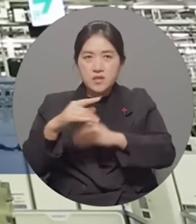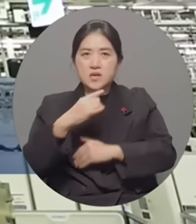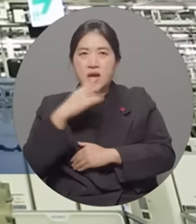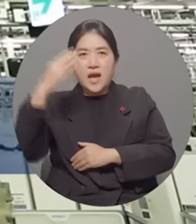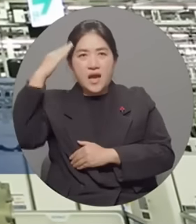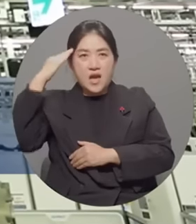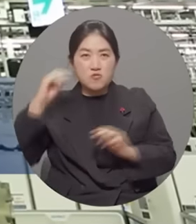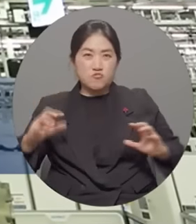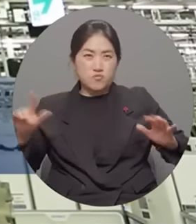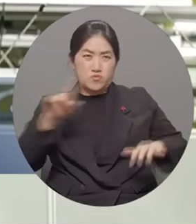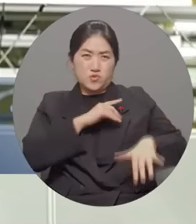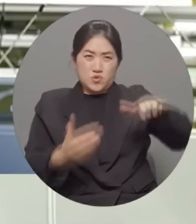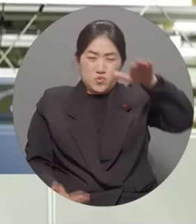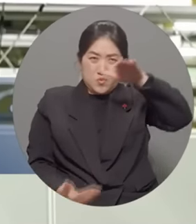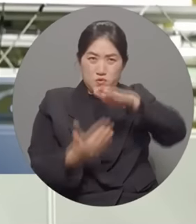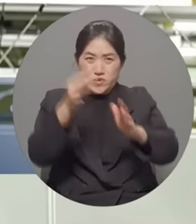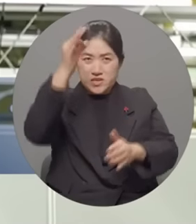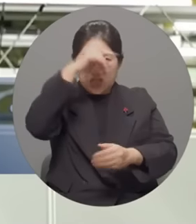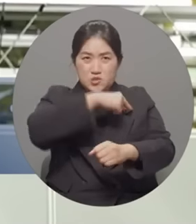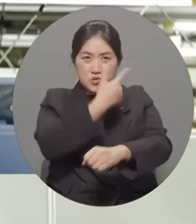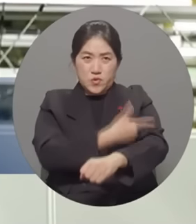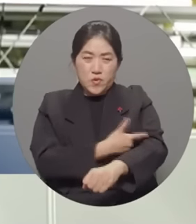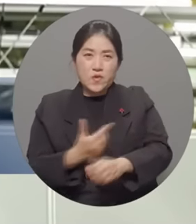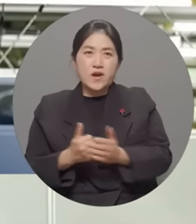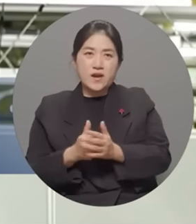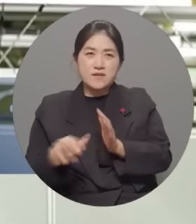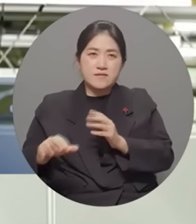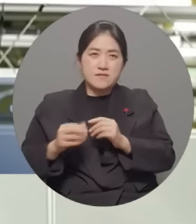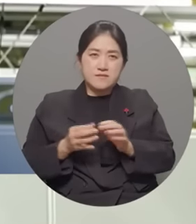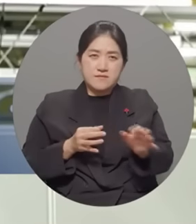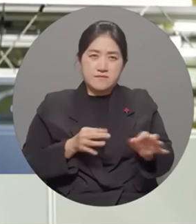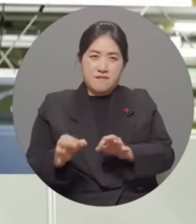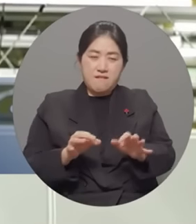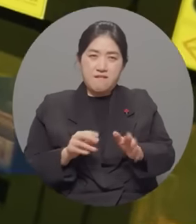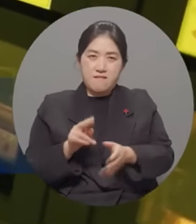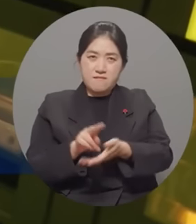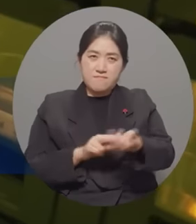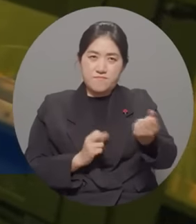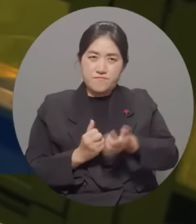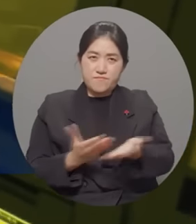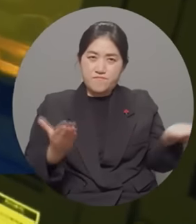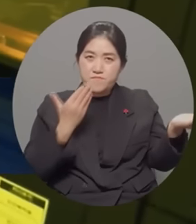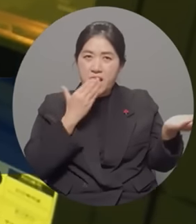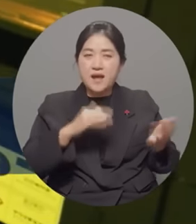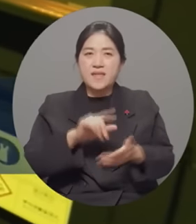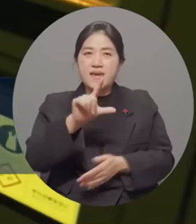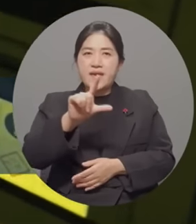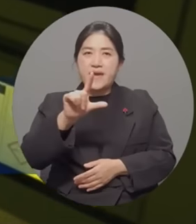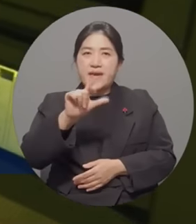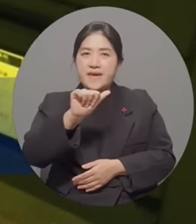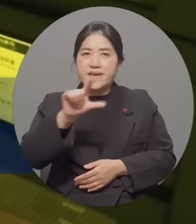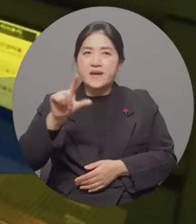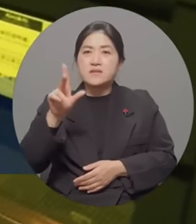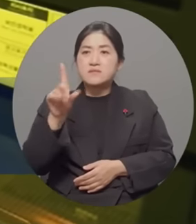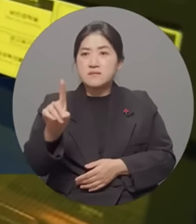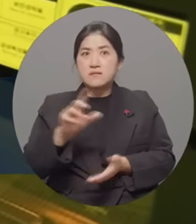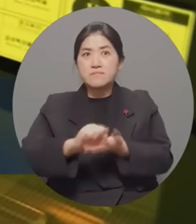(인터뷰) 8대 공정 중에 유일하게 우리나라가 글로벌 최고 수준의 기술력과 시장 점유율을 갖고 있는 게 ALD.